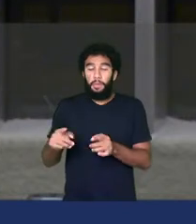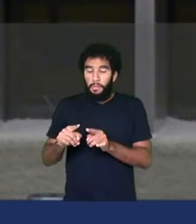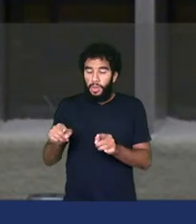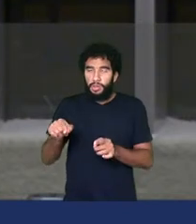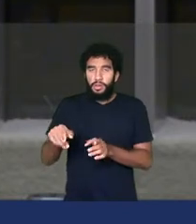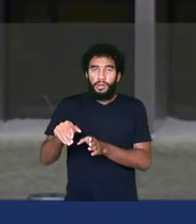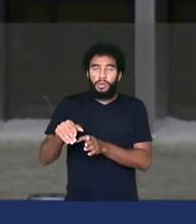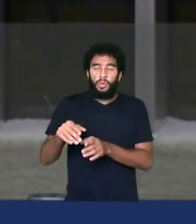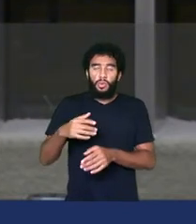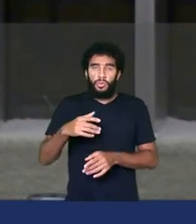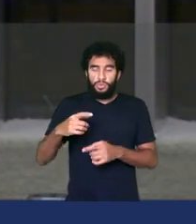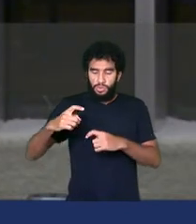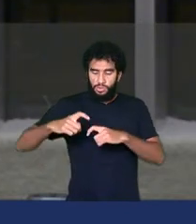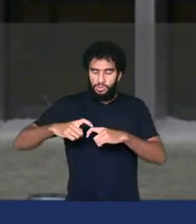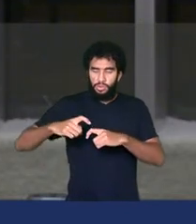AQUELE TRATAMENTO É O TRATAMENTO INDICADO PELA